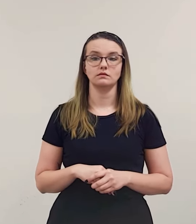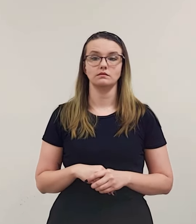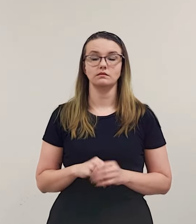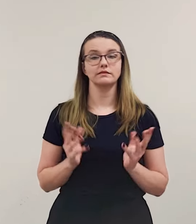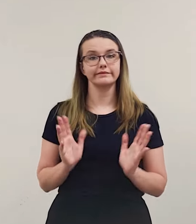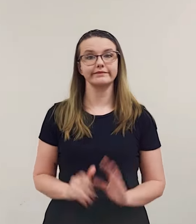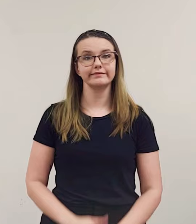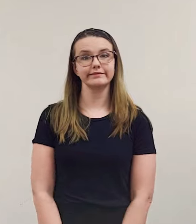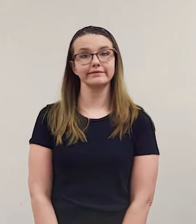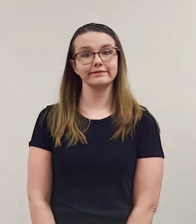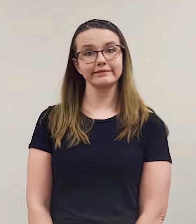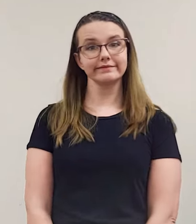Fin